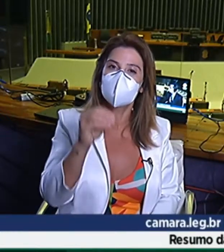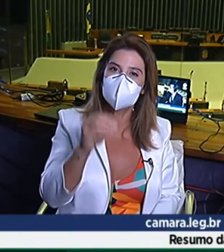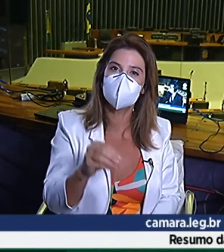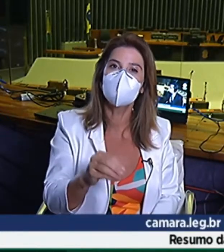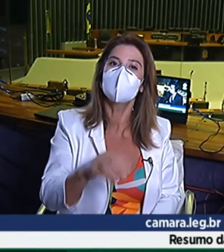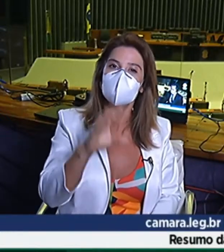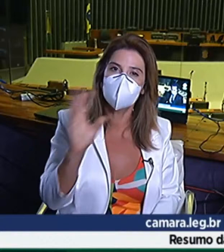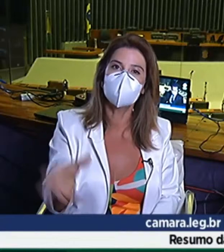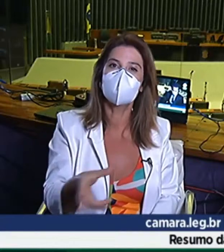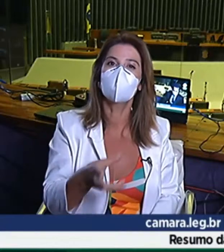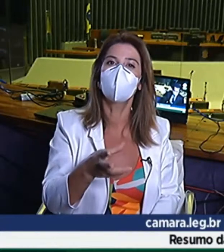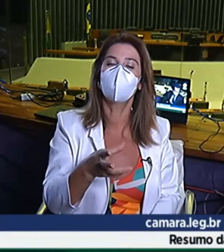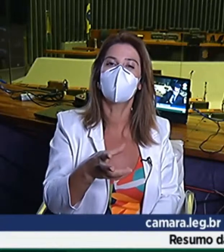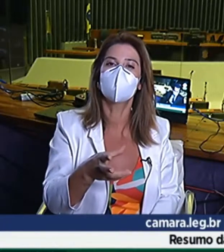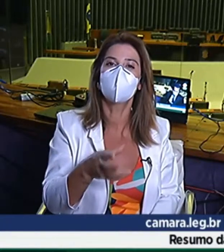INCORPORADA É NOSSA CONSTITUIÇÃO, JÁ VAI PASSAR